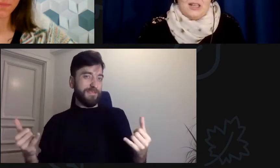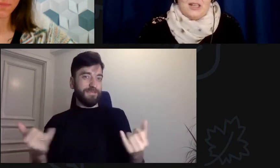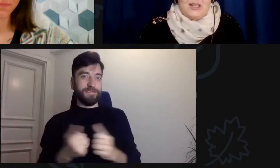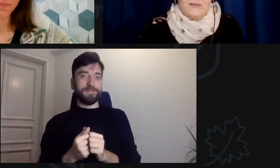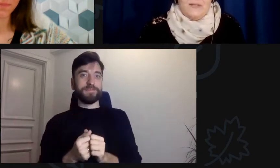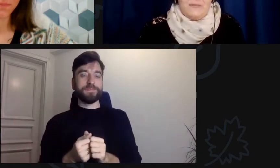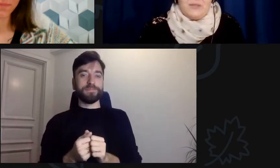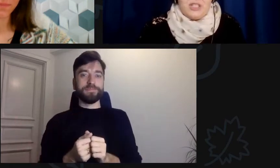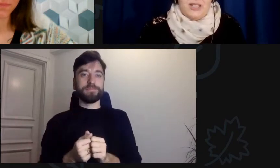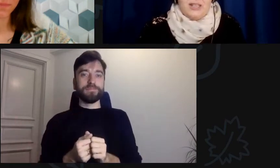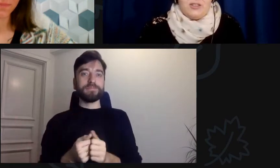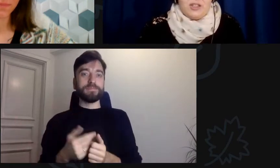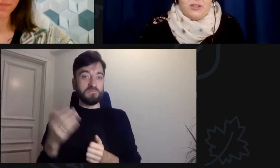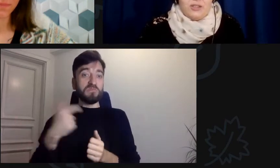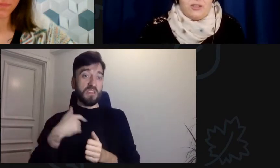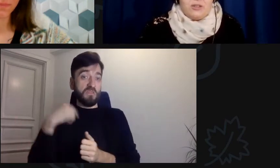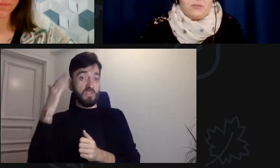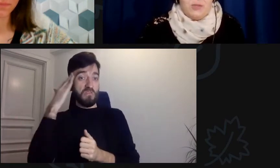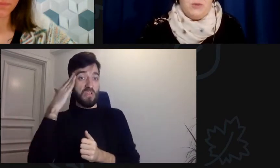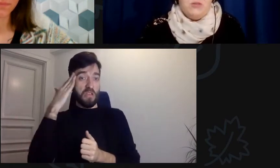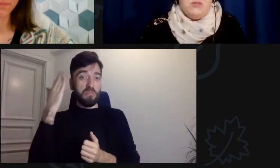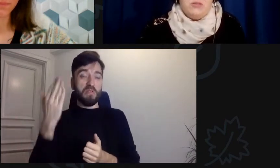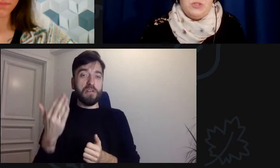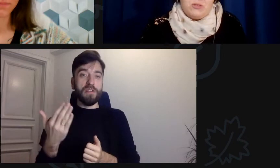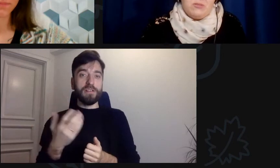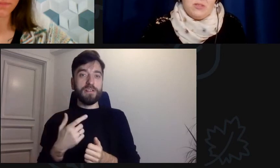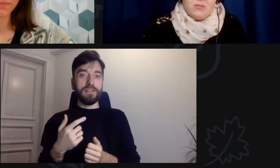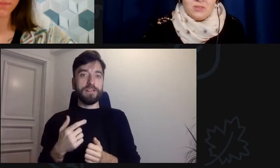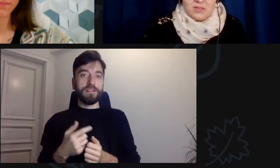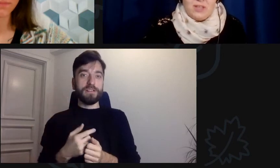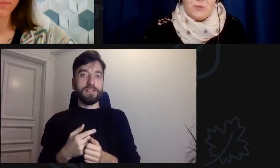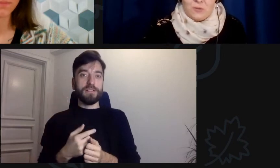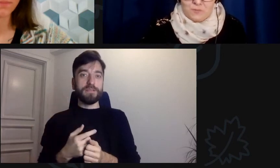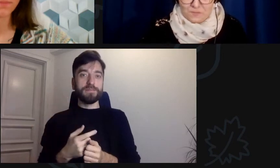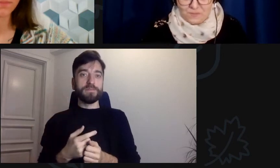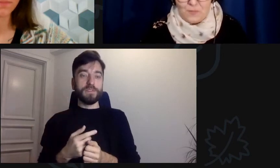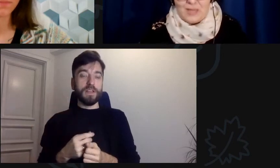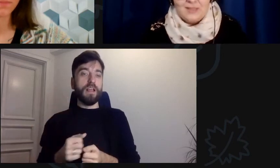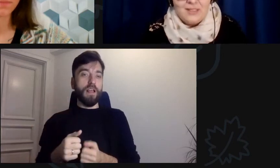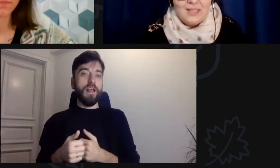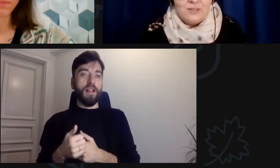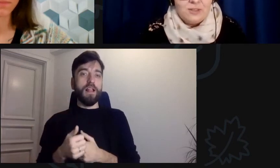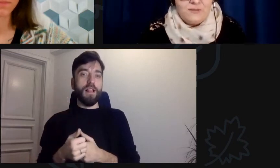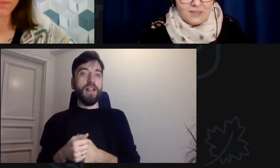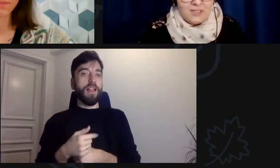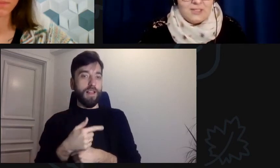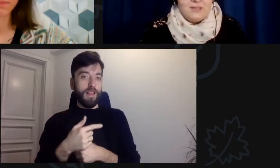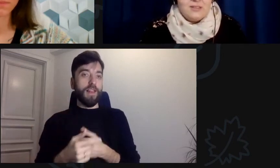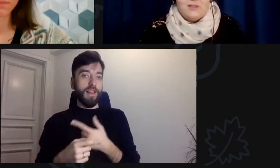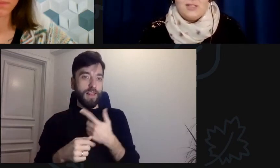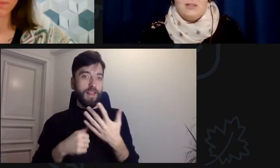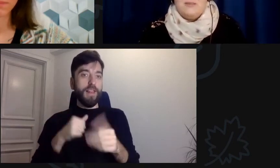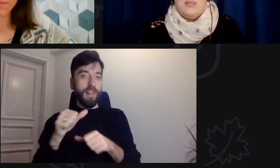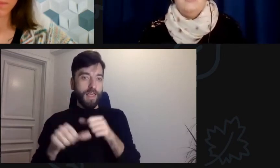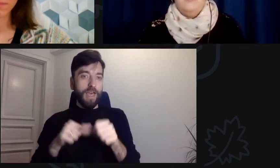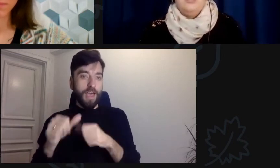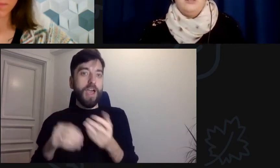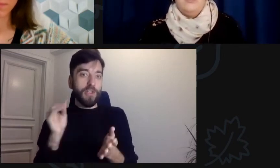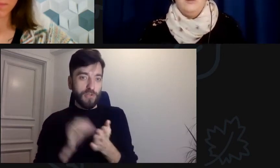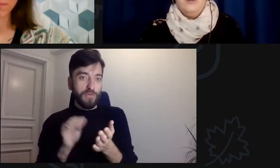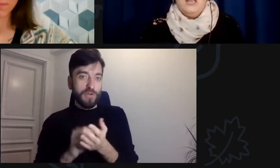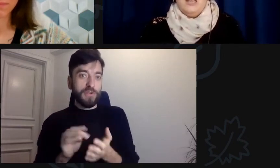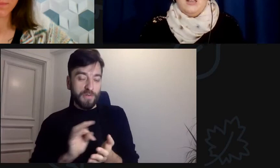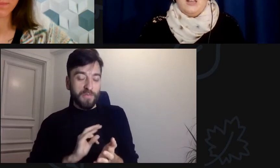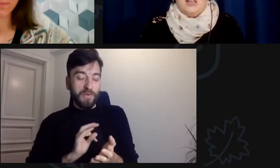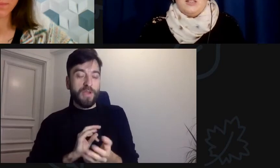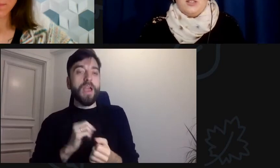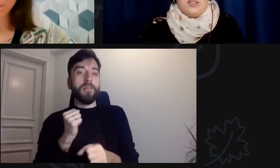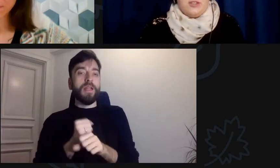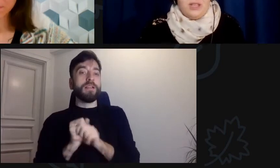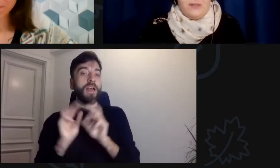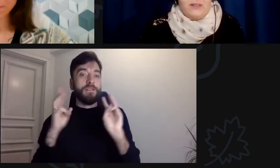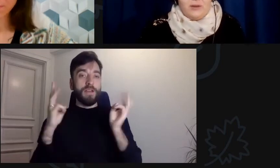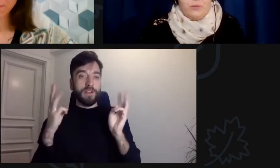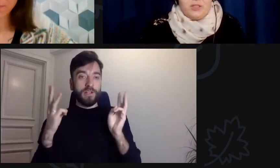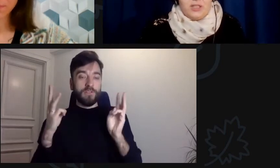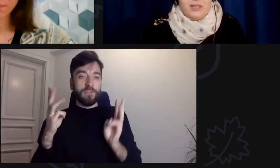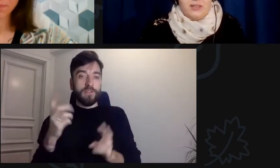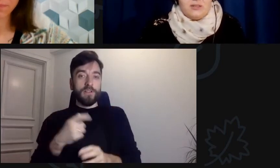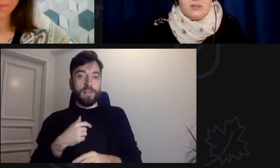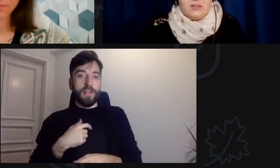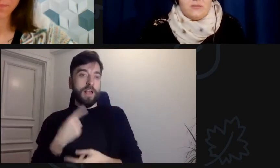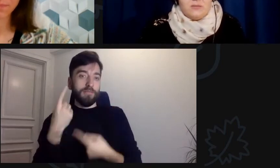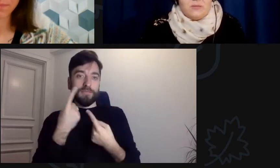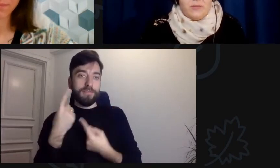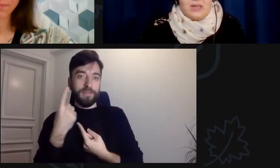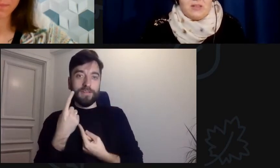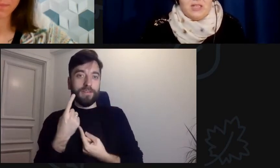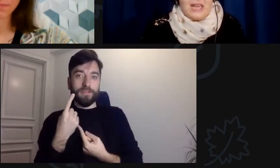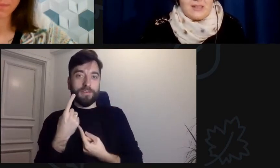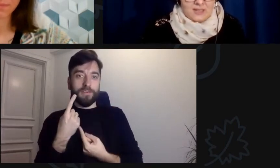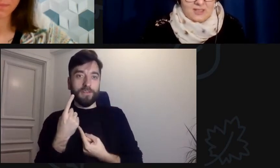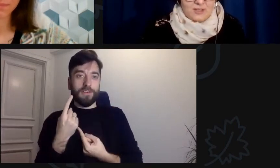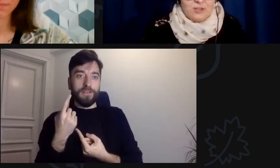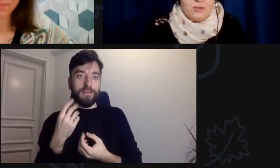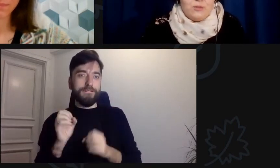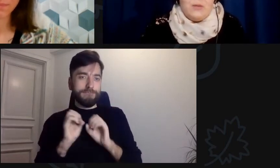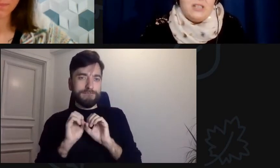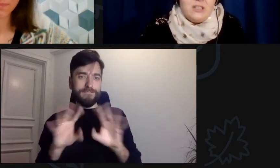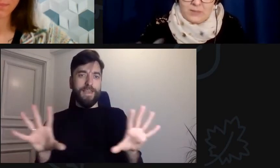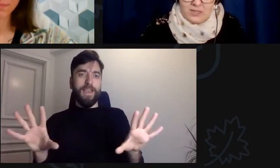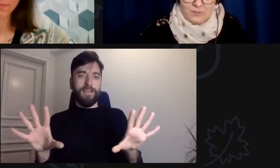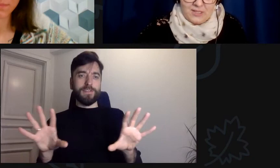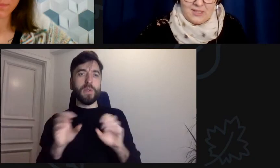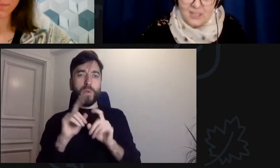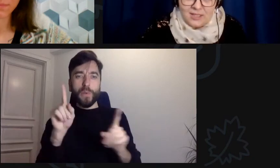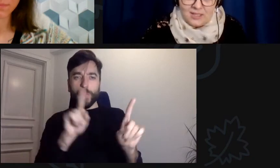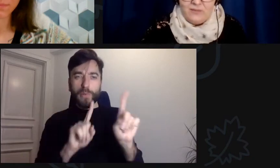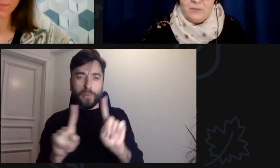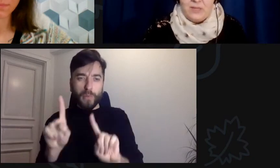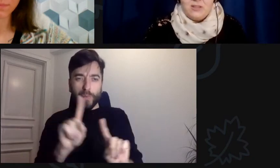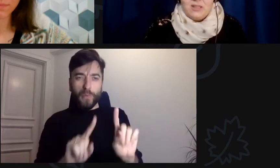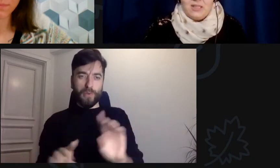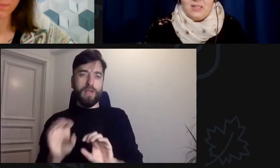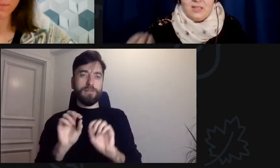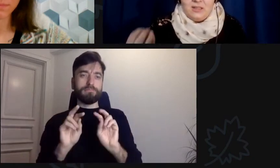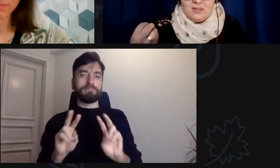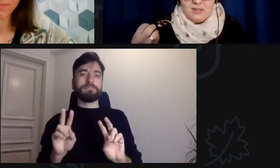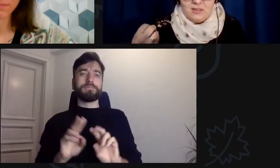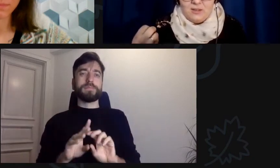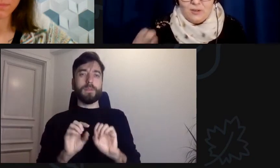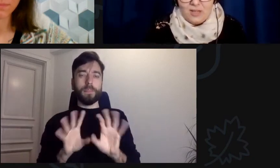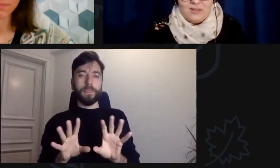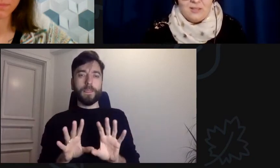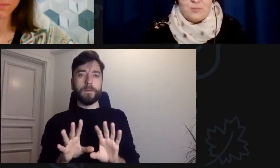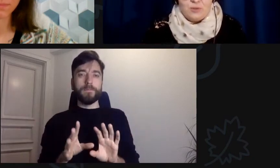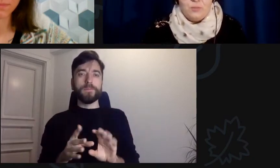Wiem, że coś mimo już kilku ładnych lat związanych z praca warsztatową coś co mnie wydawało by się bardzo jasne i coś co tłumaczy w konkretny sposób,